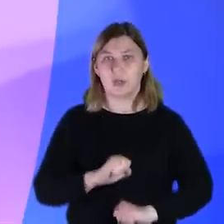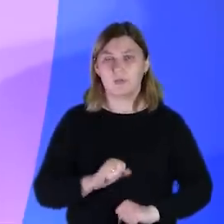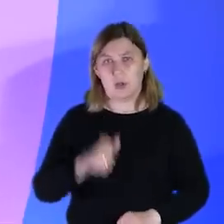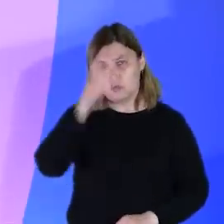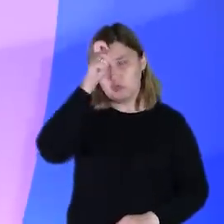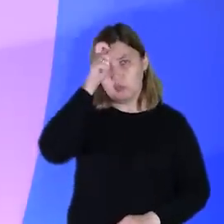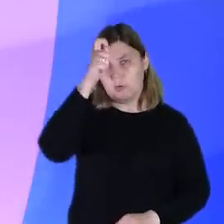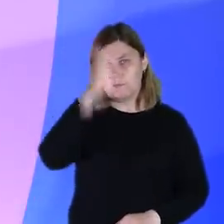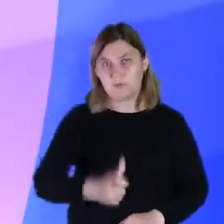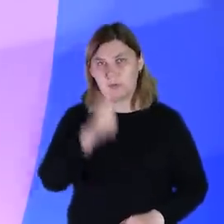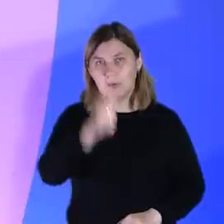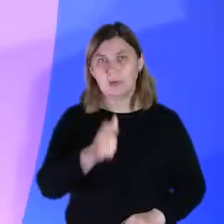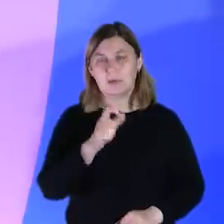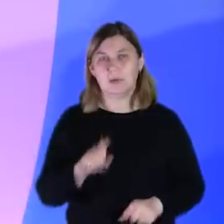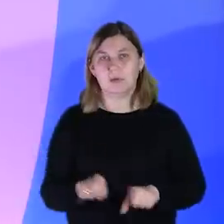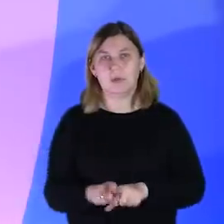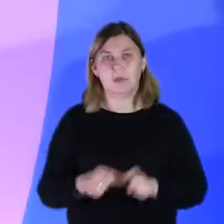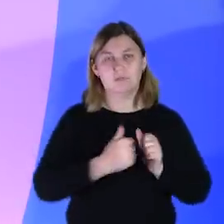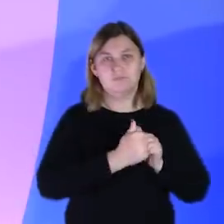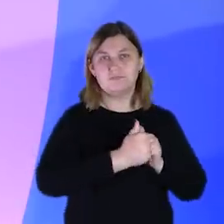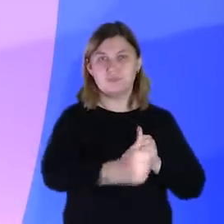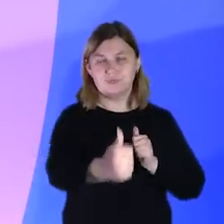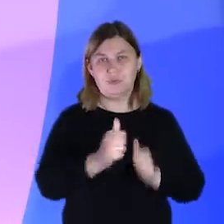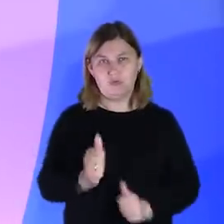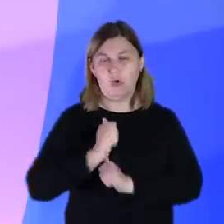fizyczny przez patrole żołnierzy, więc dwóch,